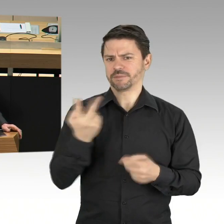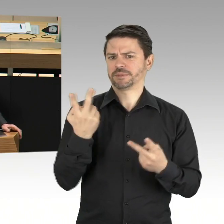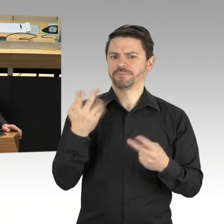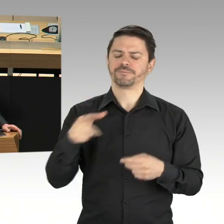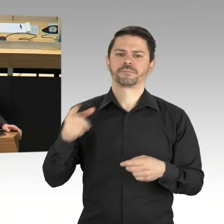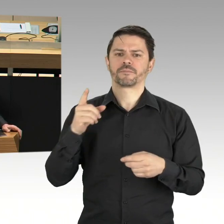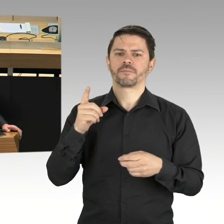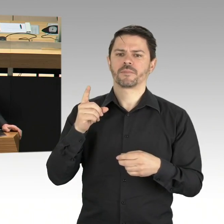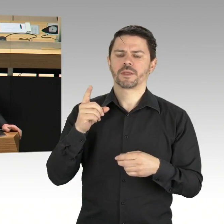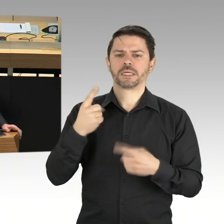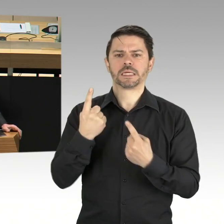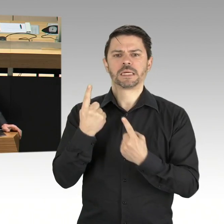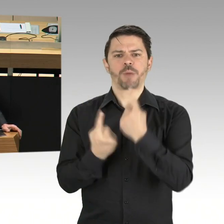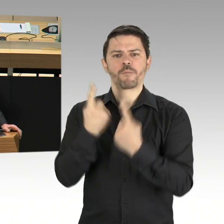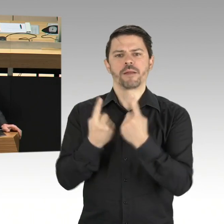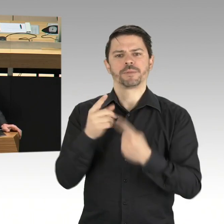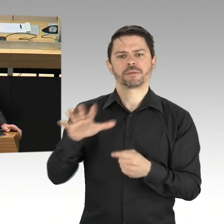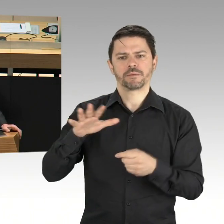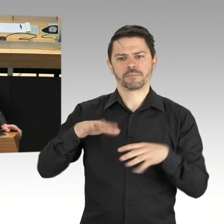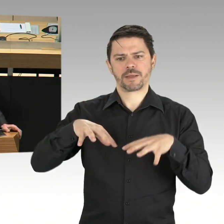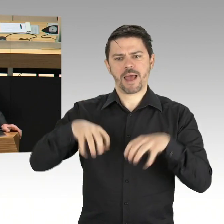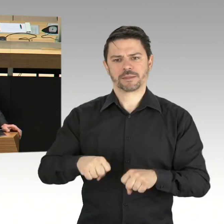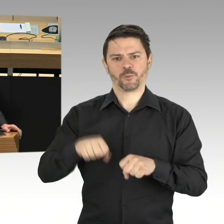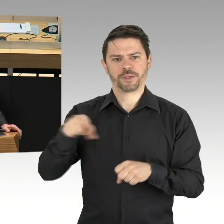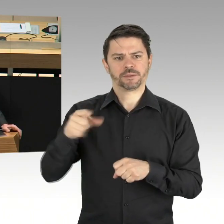Nach neun Monaten treten die Mietobergrenzen in Kraft,